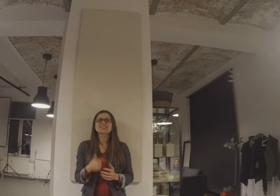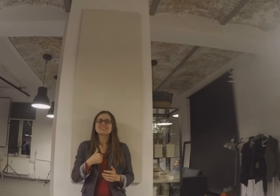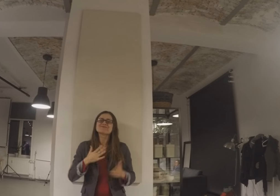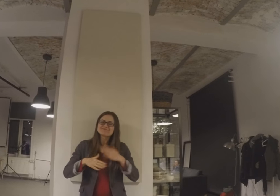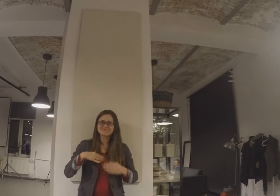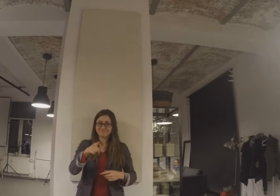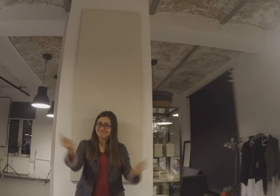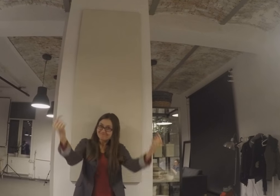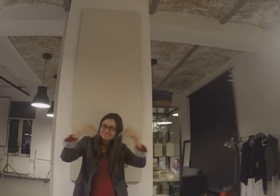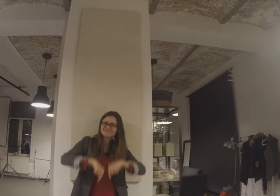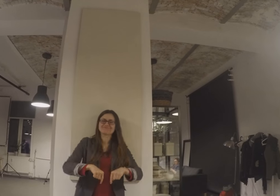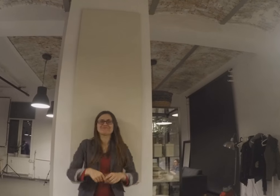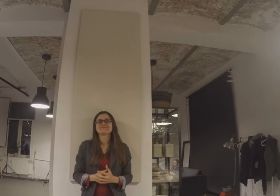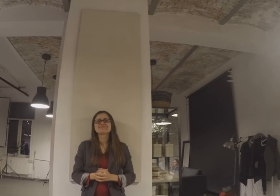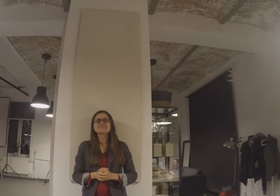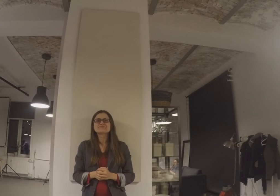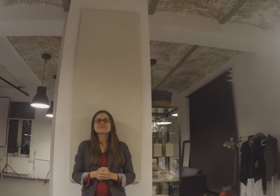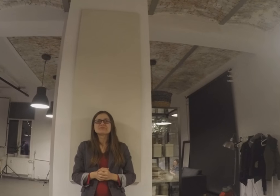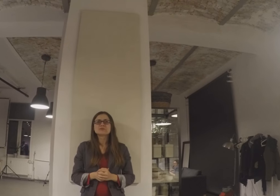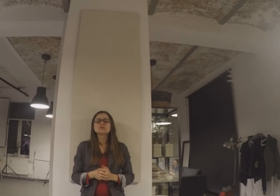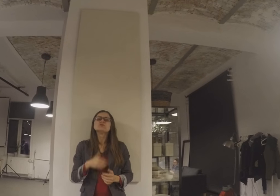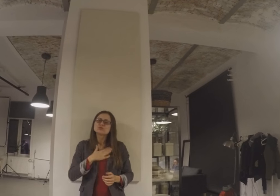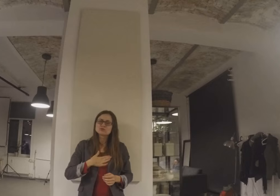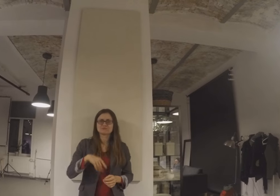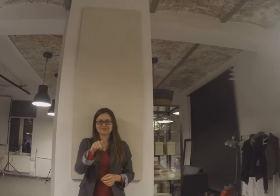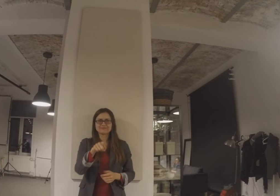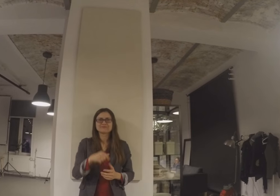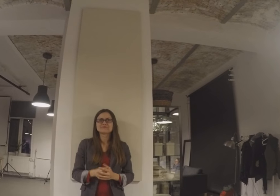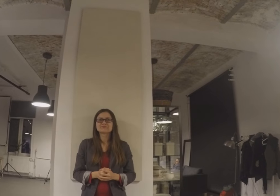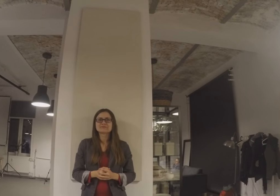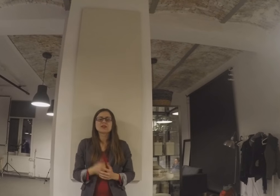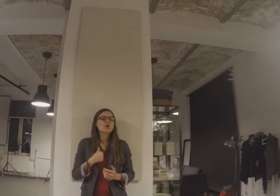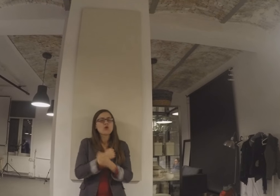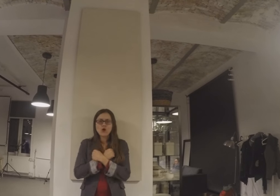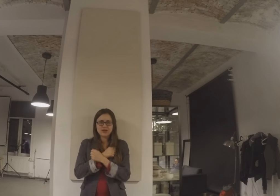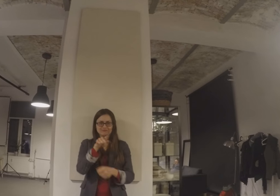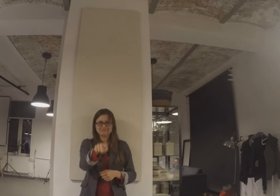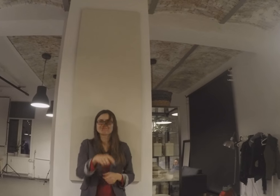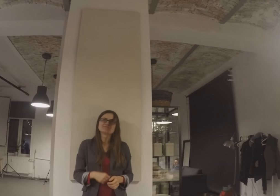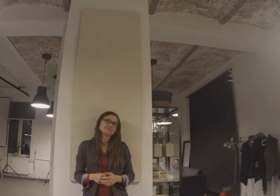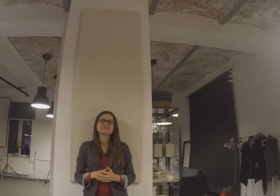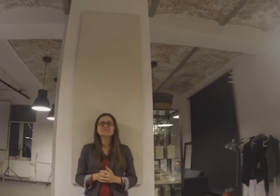Für Dich? Gern geschehen. Ich mag Dich! Ich liebe Dich!